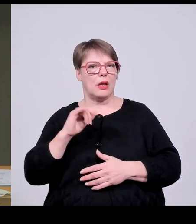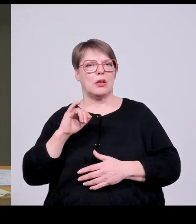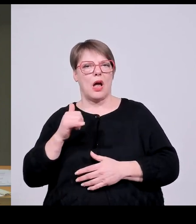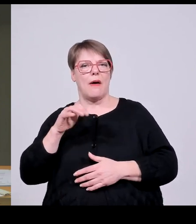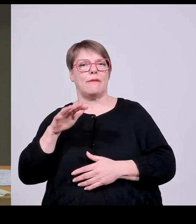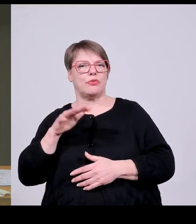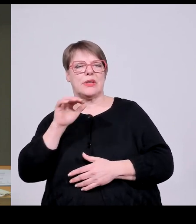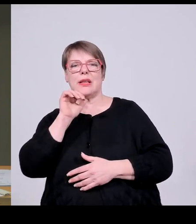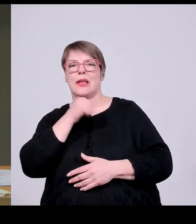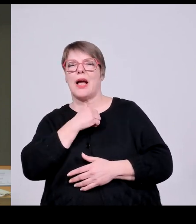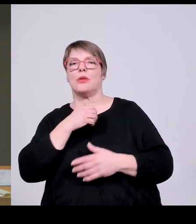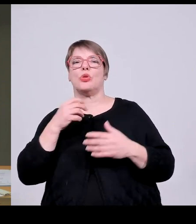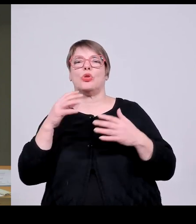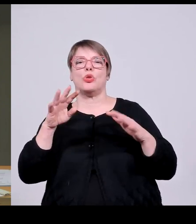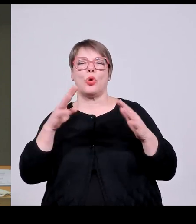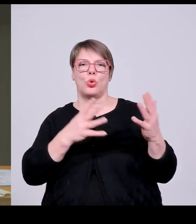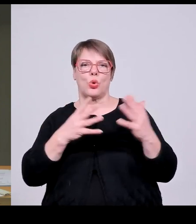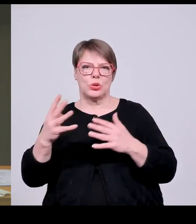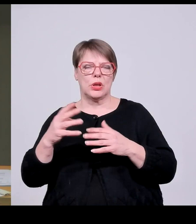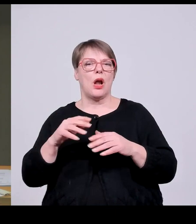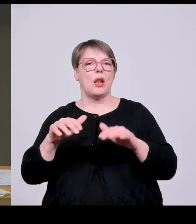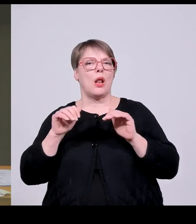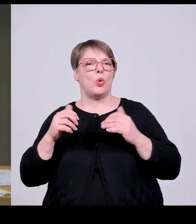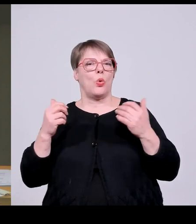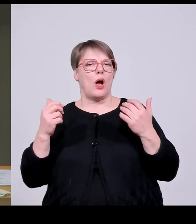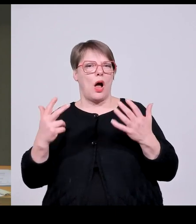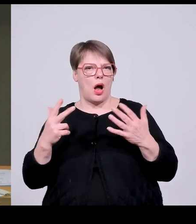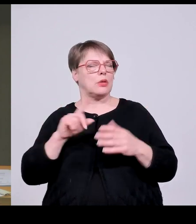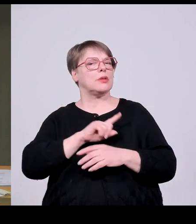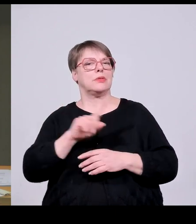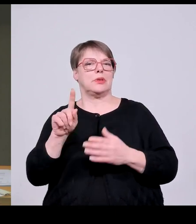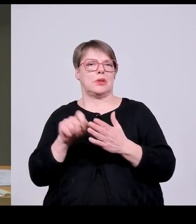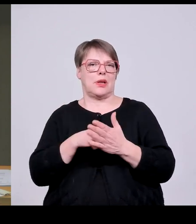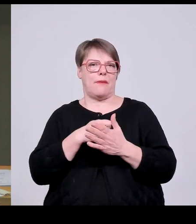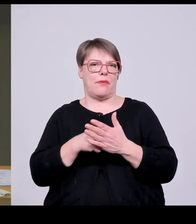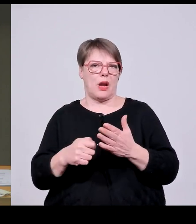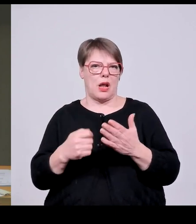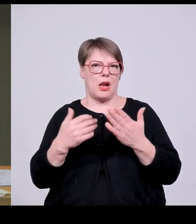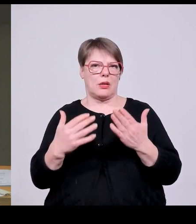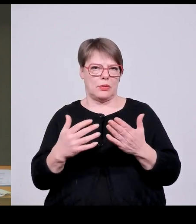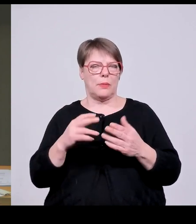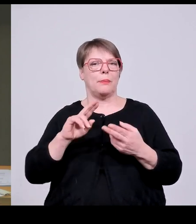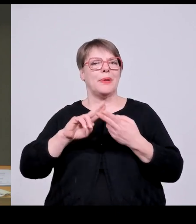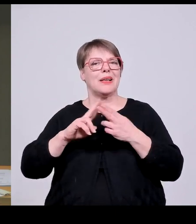Wahl Einer Person zum Mitglied und einer weiteren Person zum stellvertretenden Mitglied des Kuratoriums des Pestalozzi